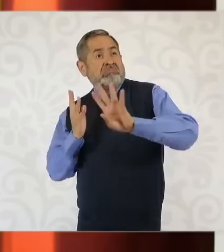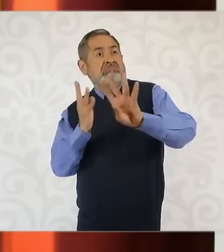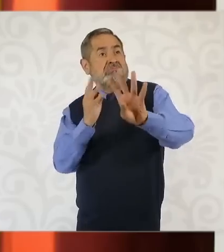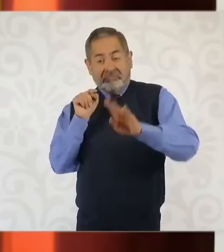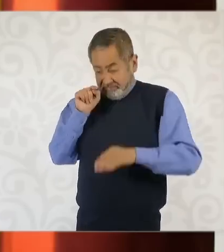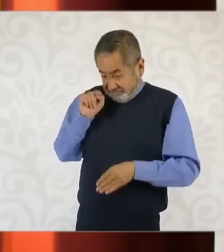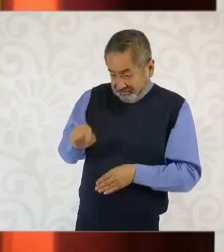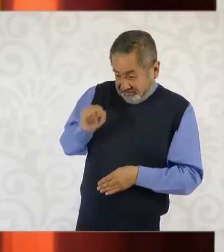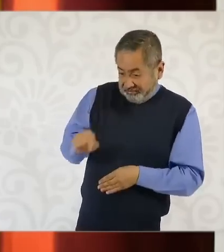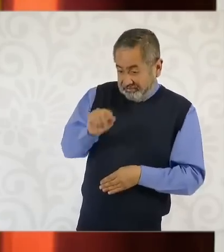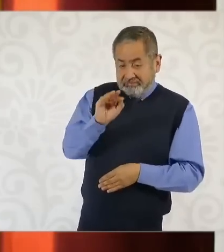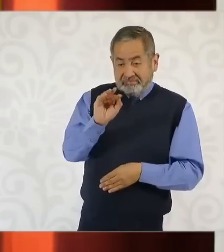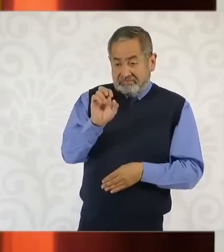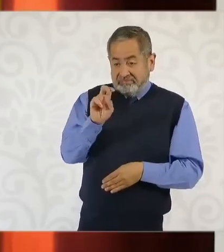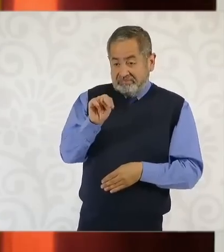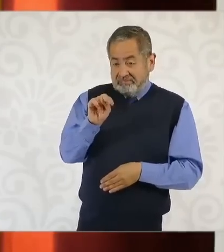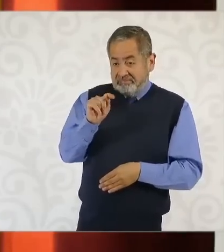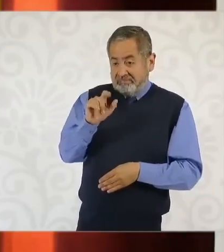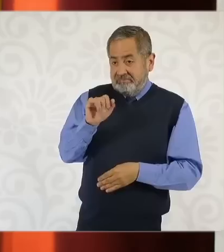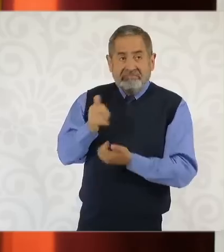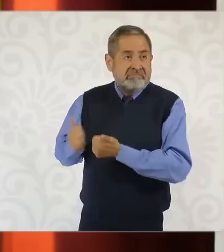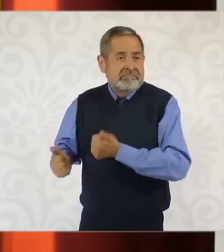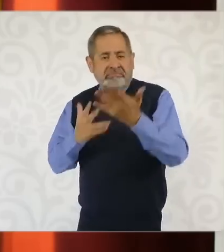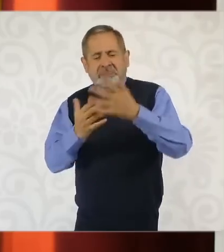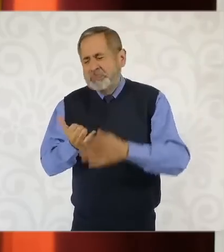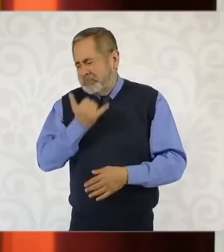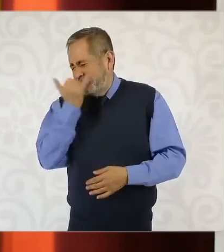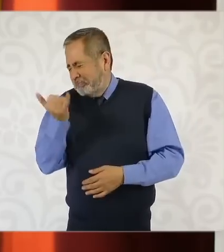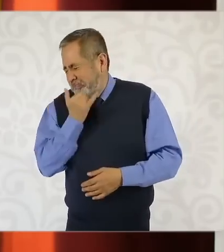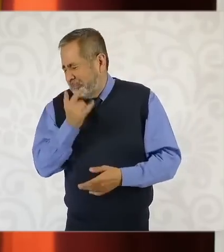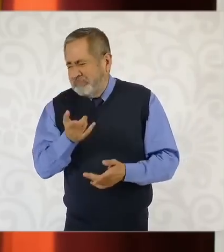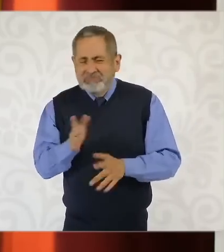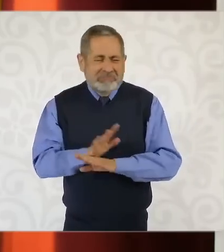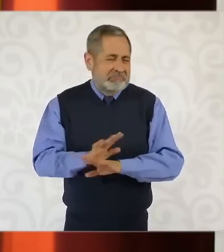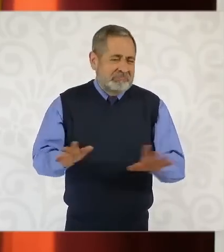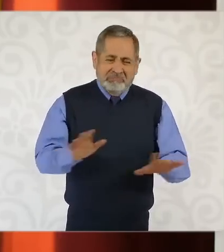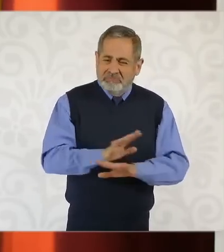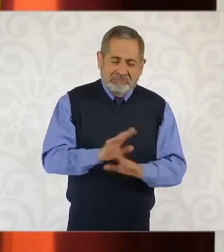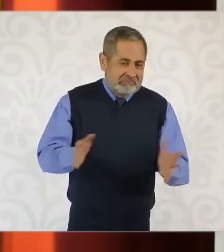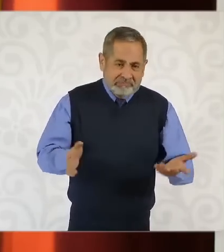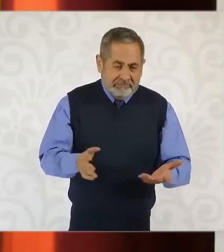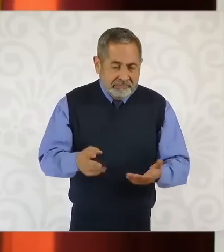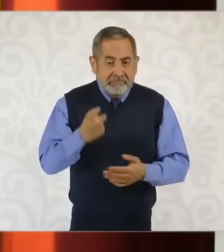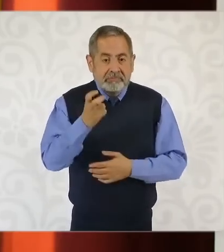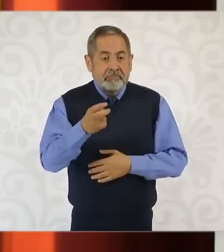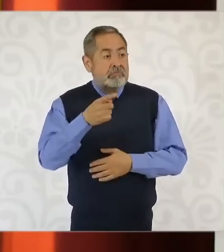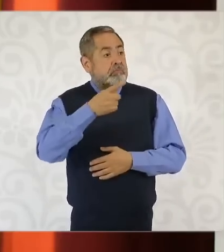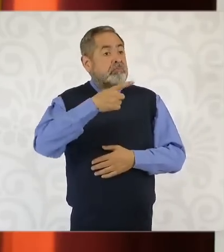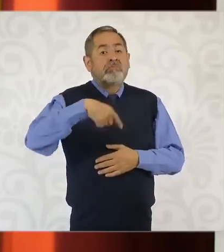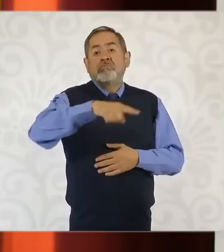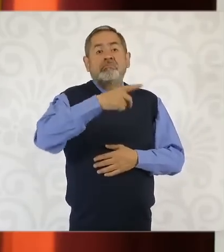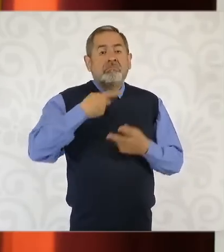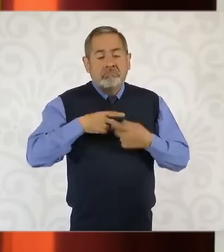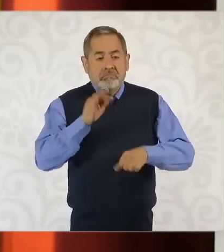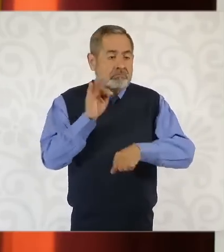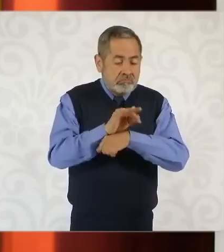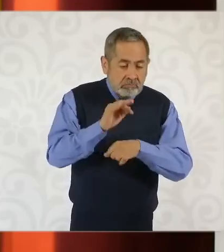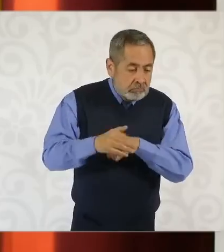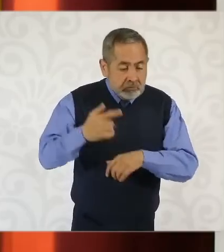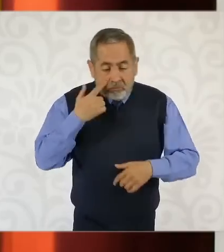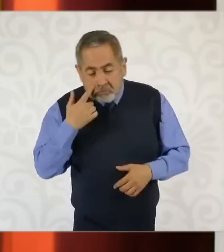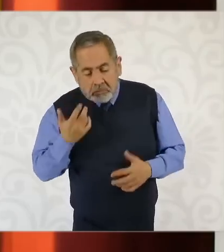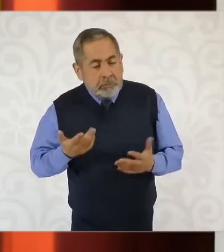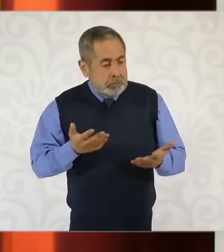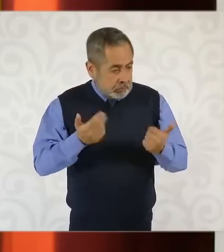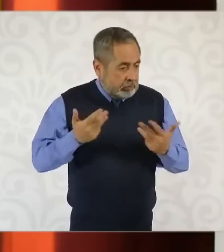Unidos sin embargo Los Defensores de este punto de vista han ofrecido poco más que especulación